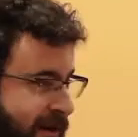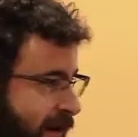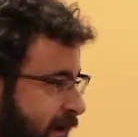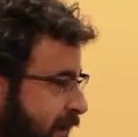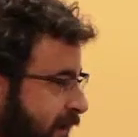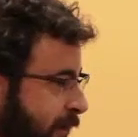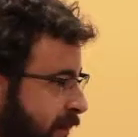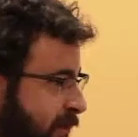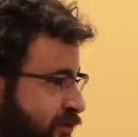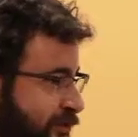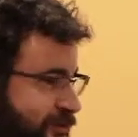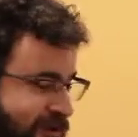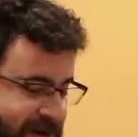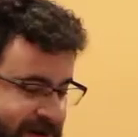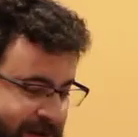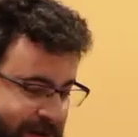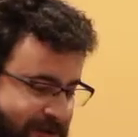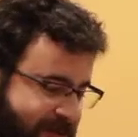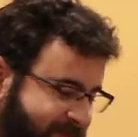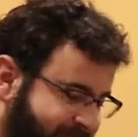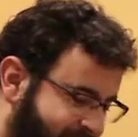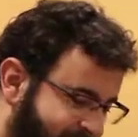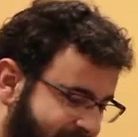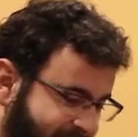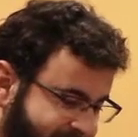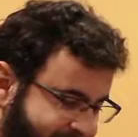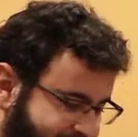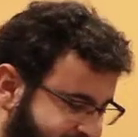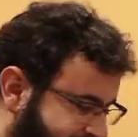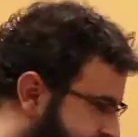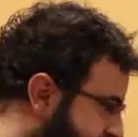y a aprender mucho todas y todos entretodos.